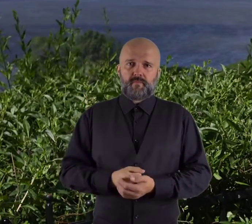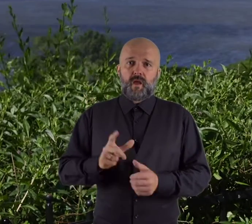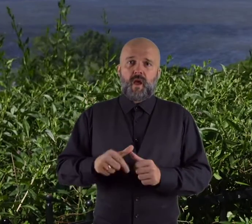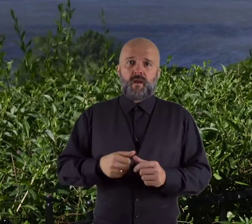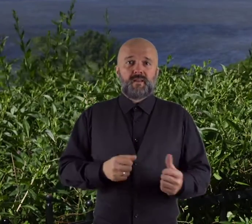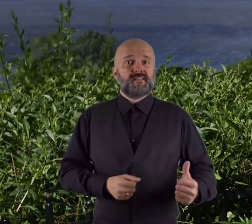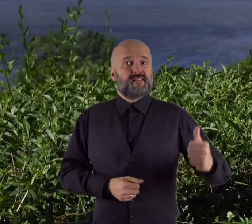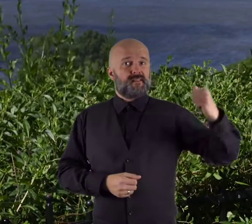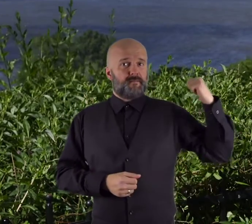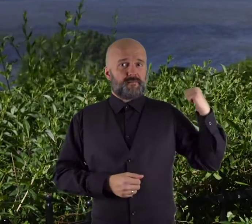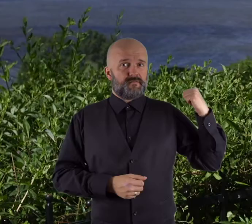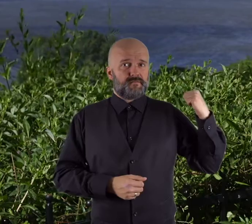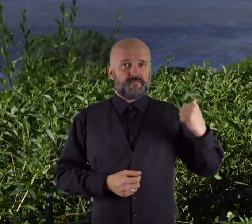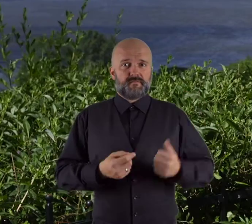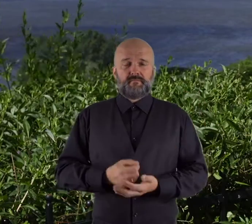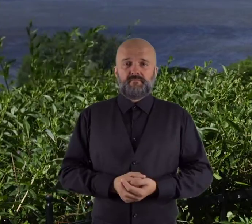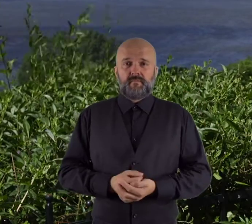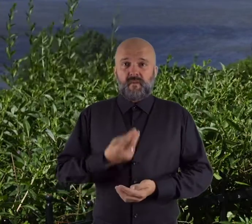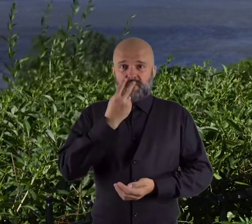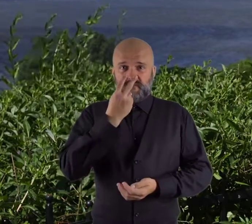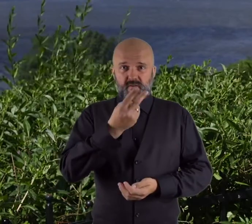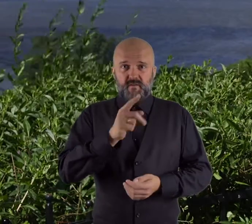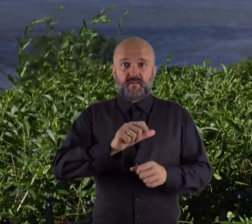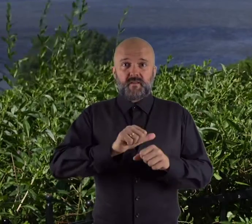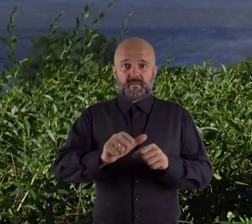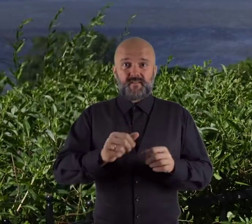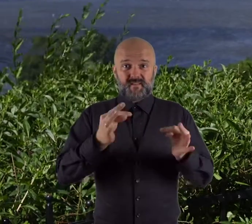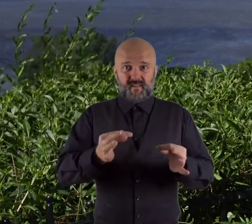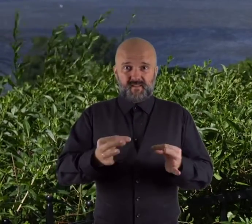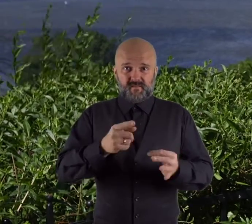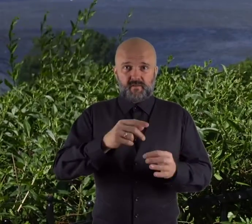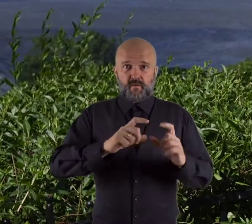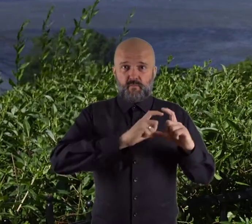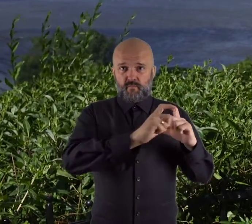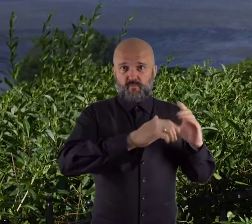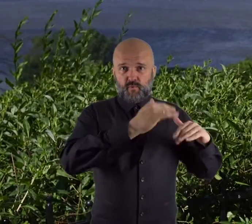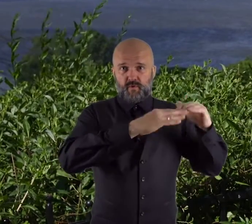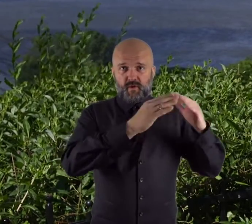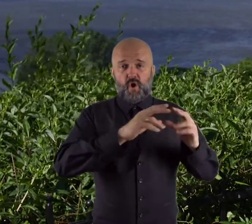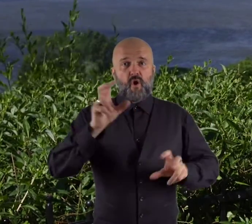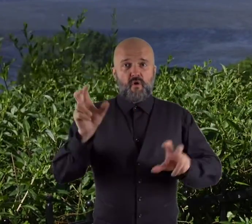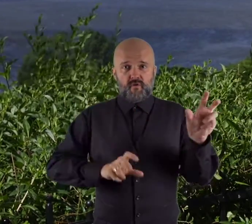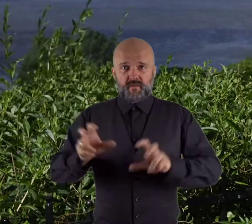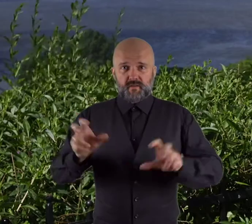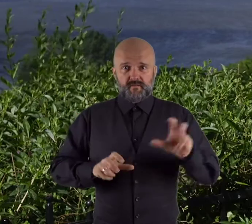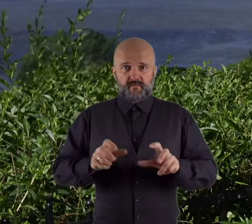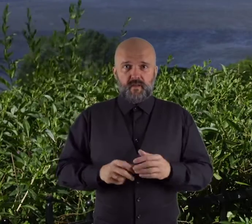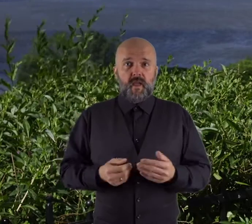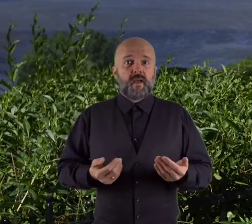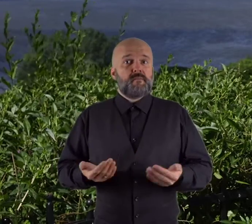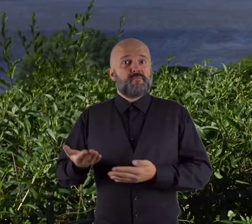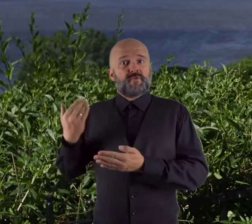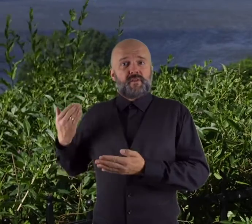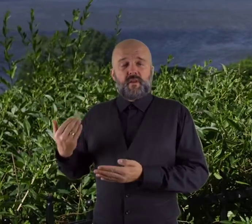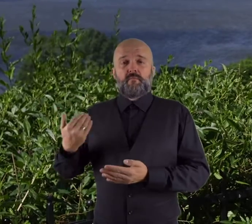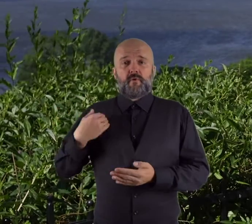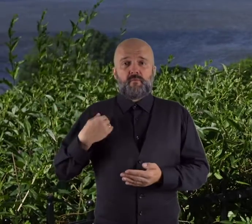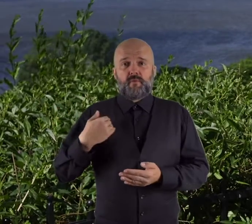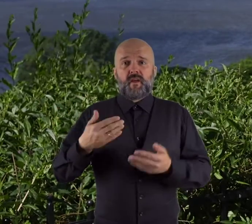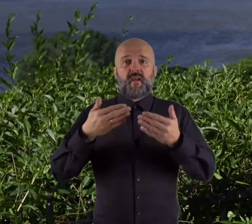Natomiast za moim plecami, tam gdzie jest obecnie budynek hotelu, stał teatr w Płocku,